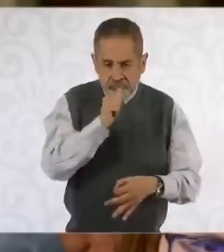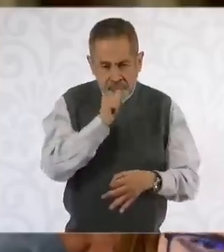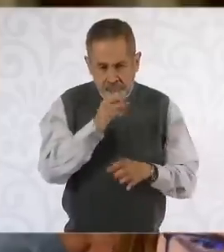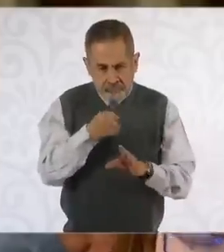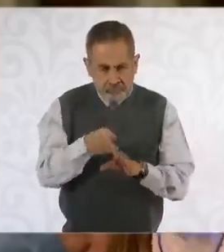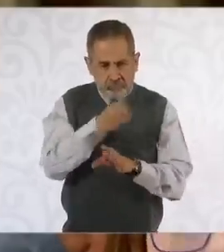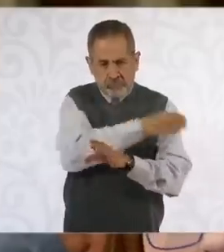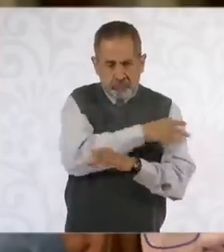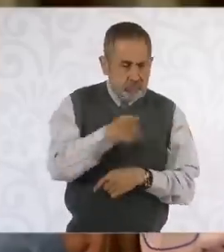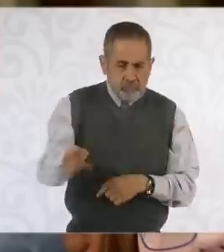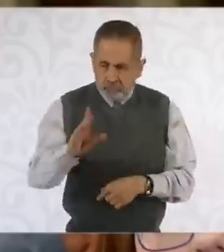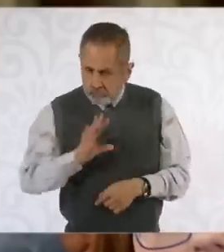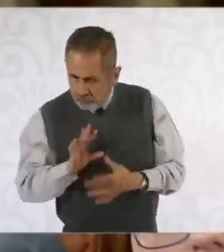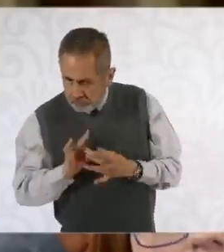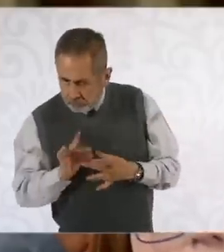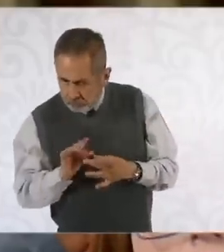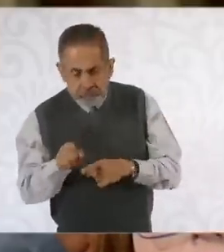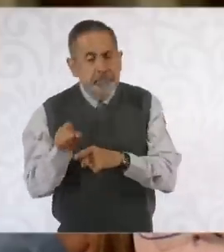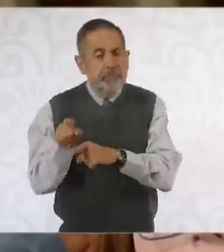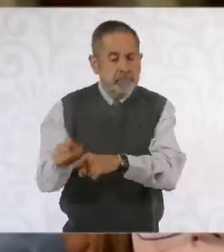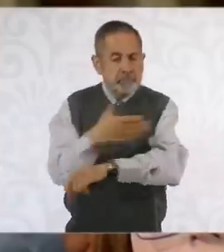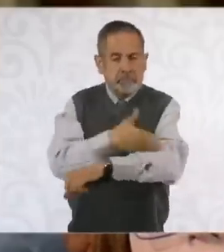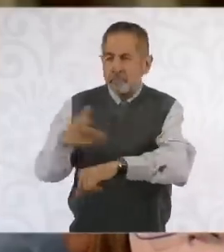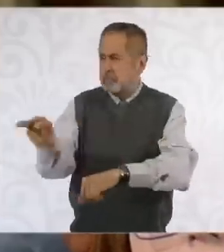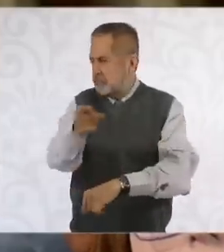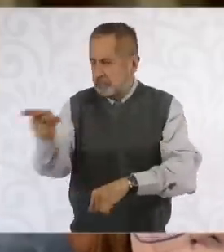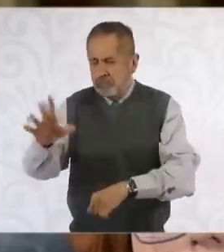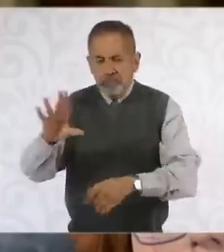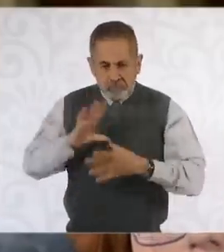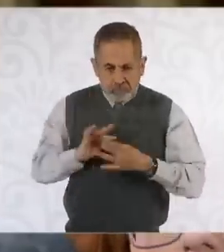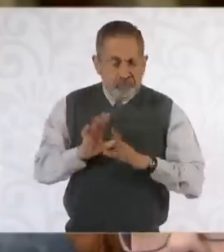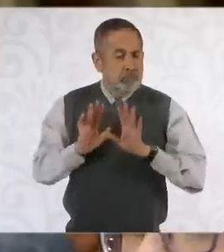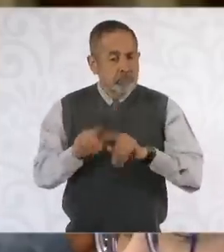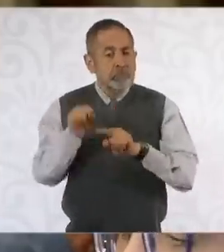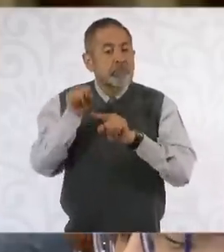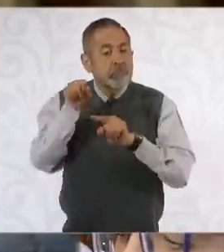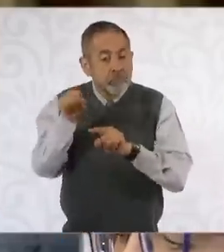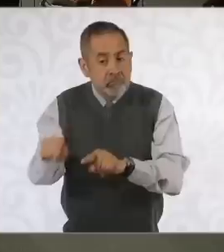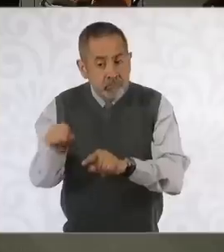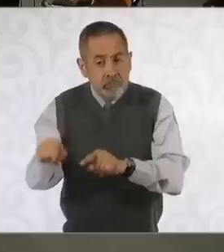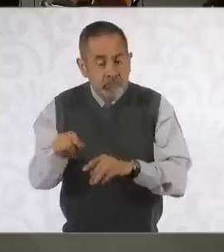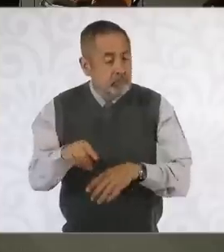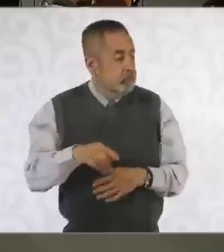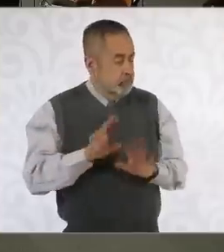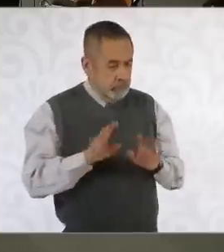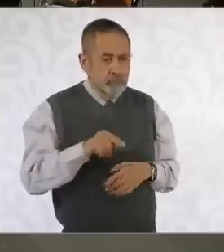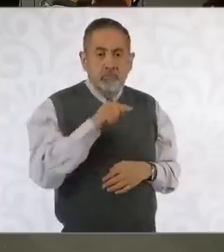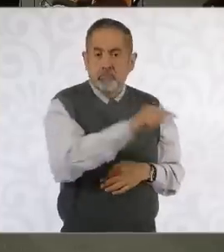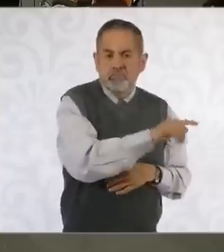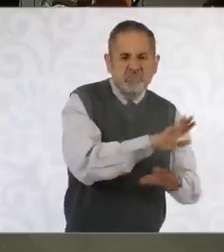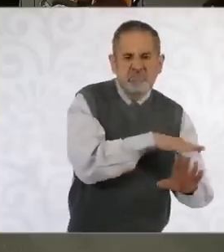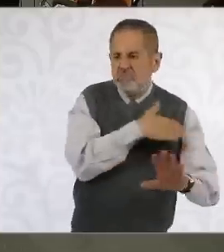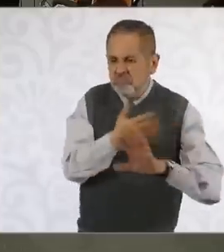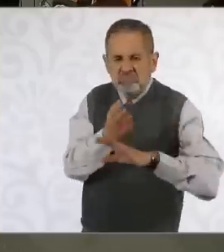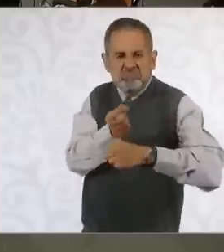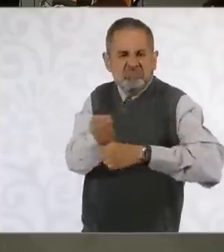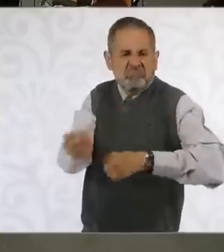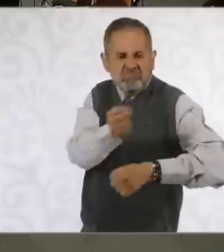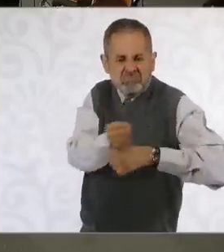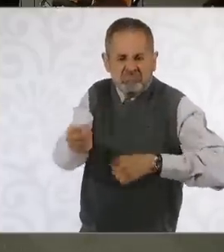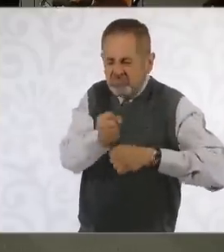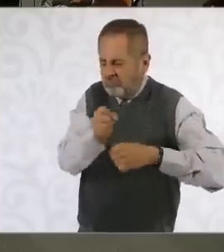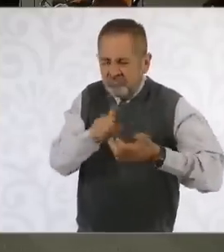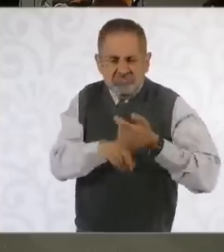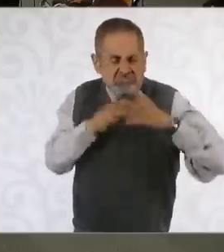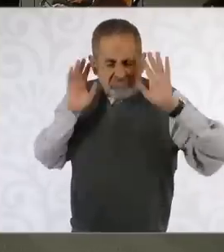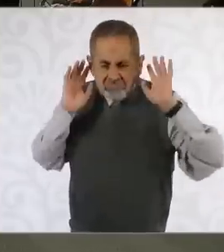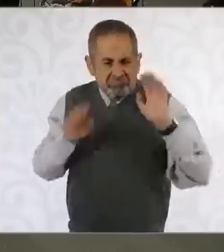nos han proporcionado familiares gente cercana fue violentada y eh un Afortunadamente no la